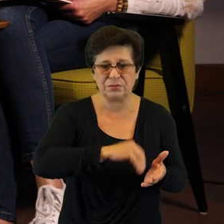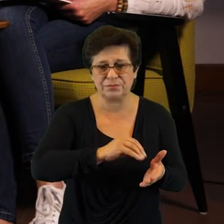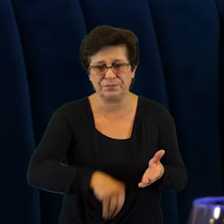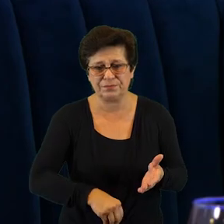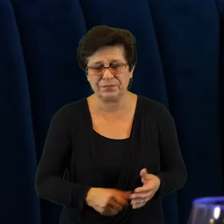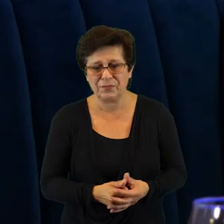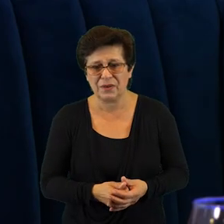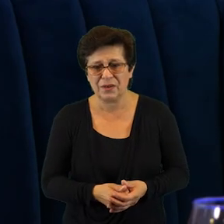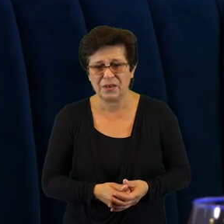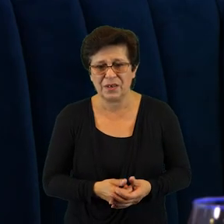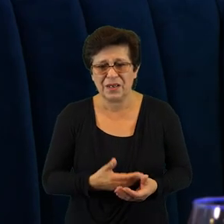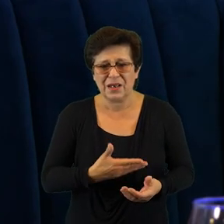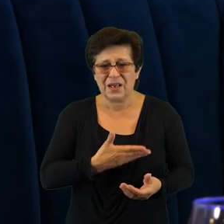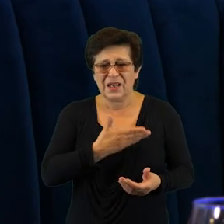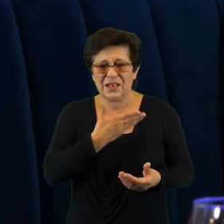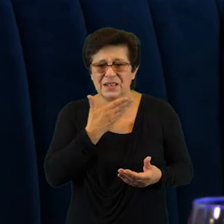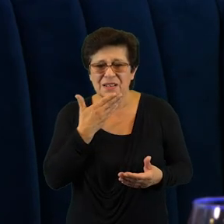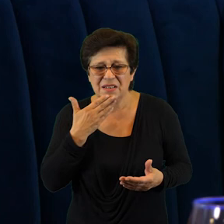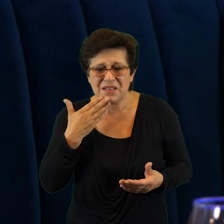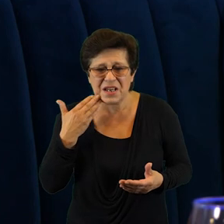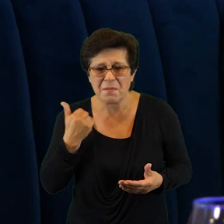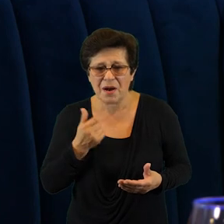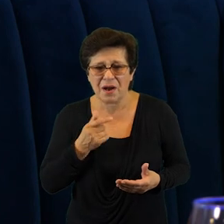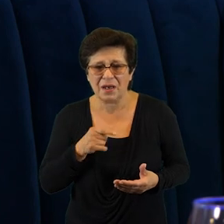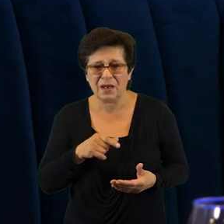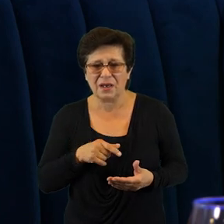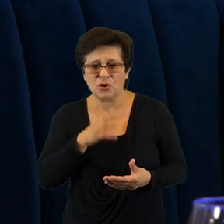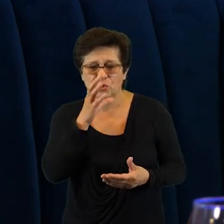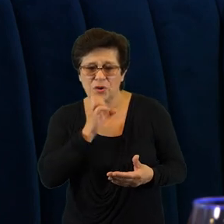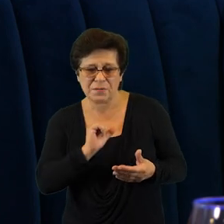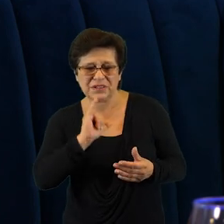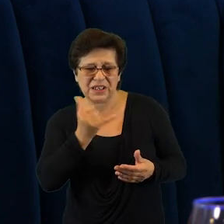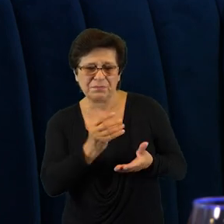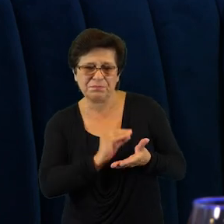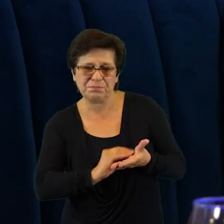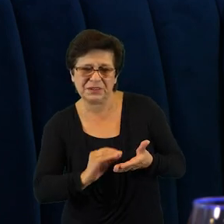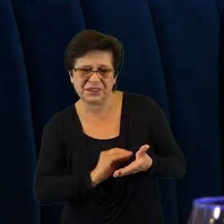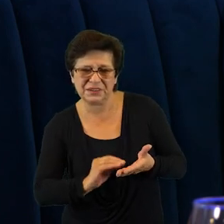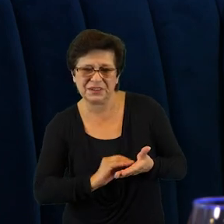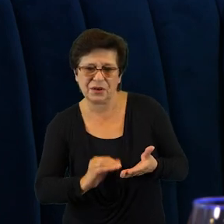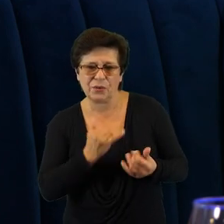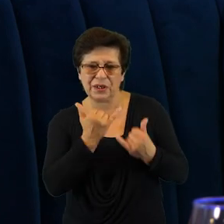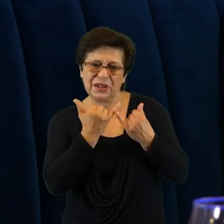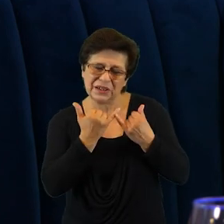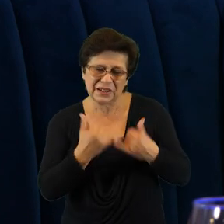żadnych sformułowań typowych dla Słonimskiego, czy w ogóle bliskich jego mentalności.